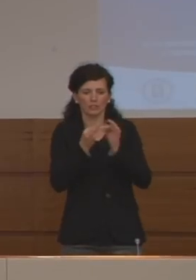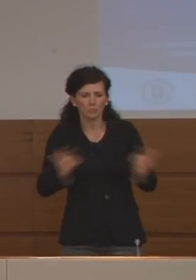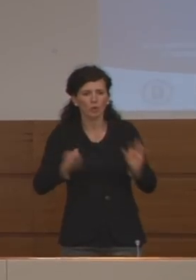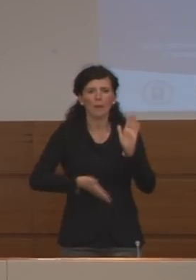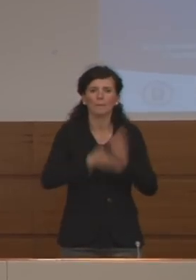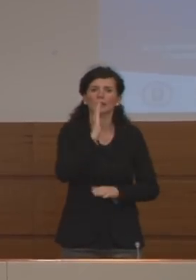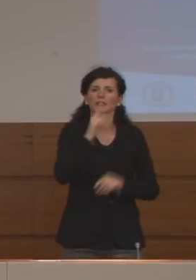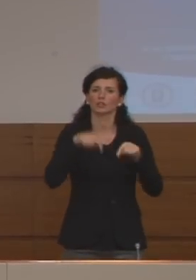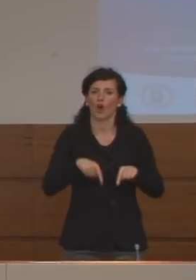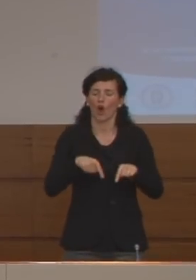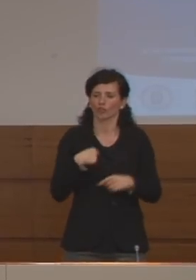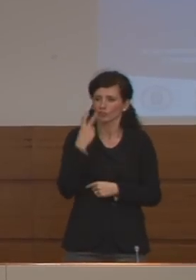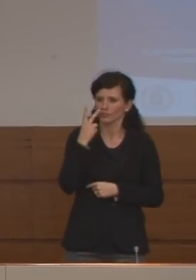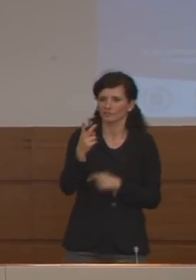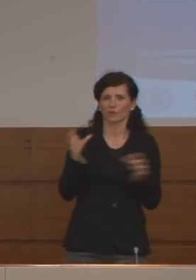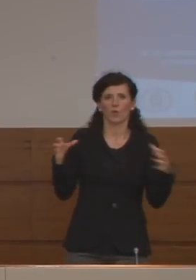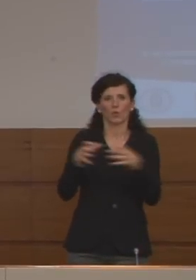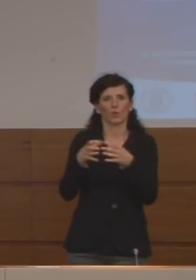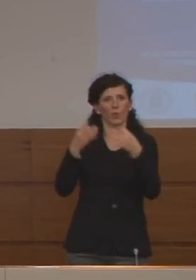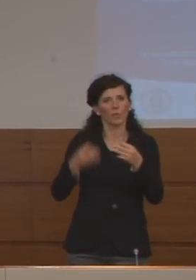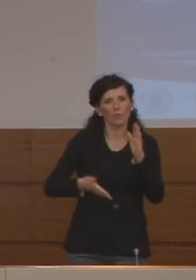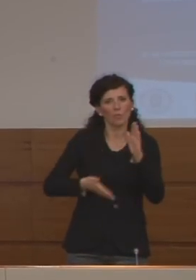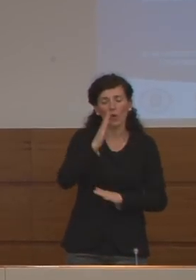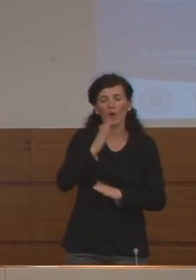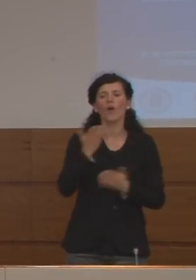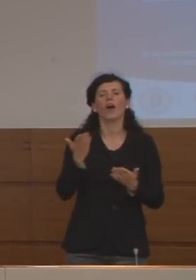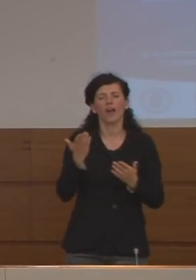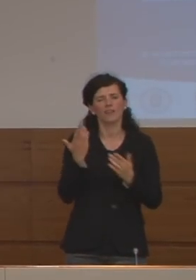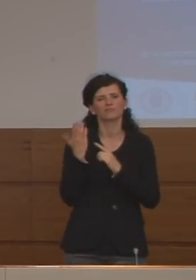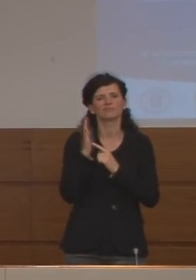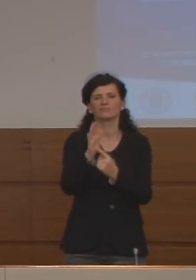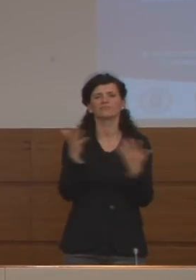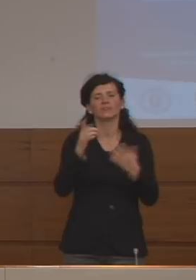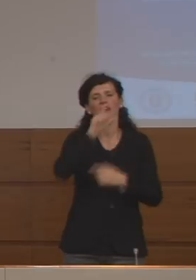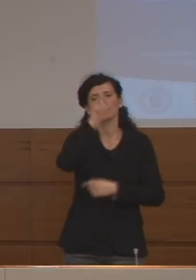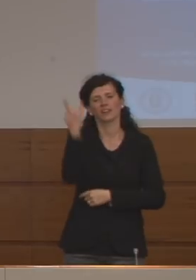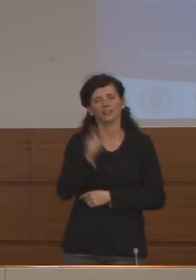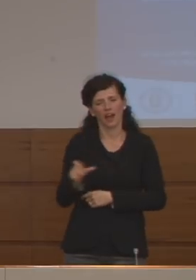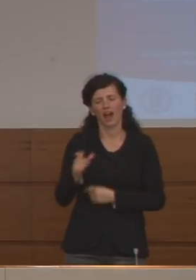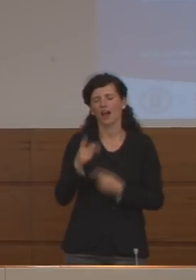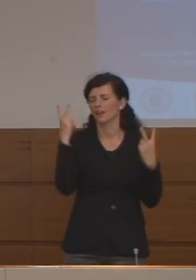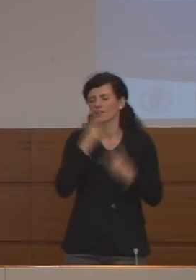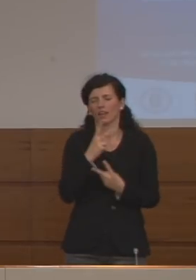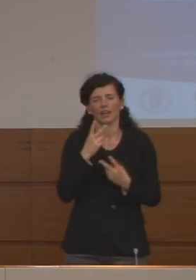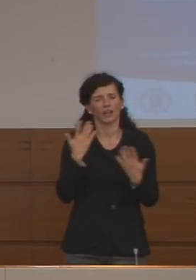che fanno del nostro paese un paese straordinario, dove in occasioni come